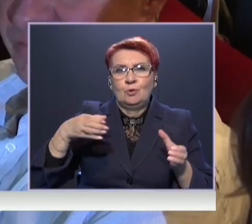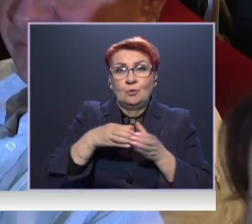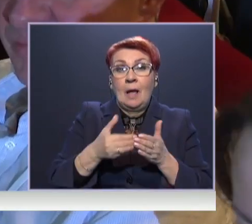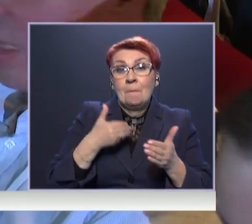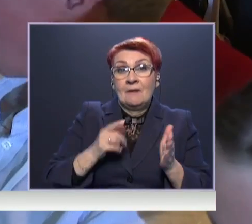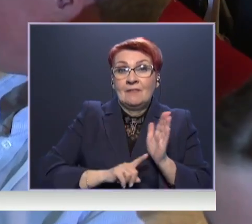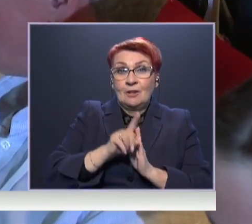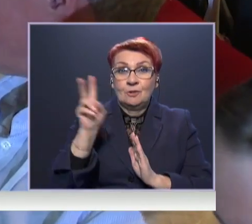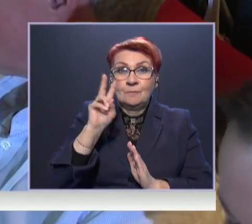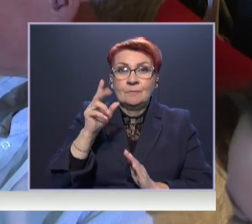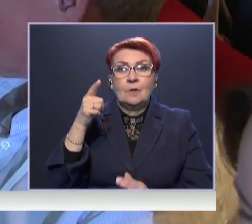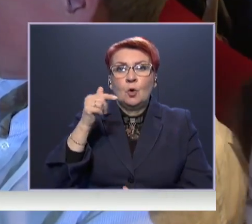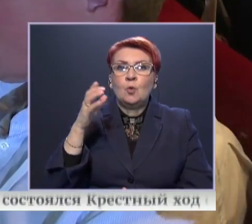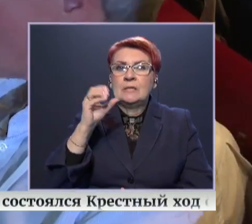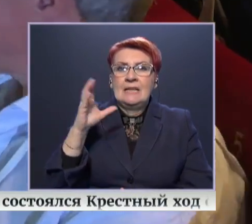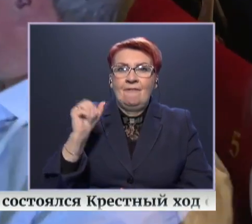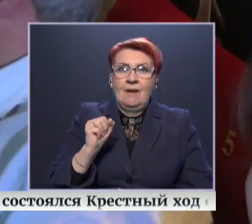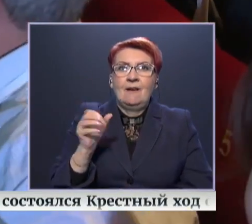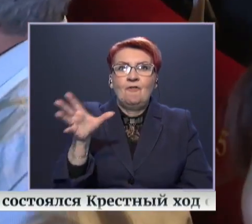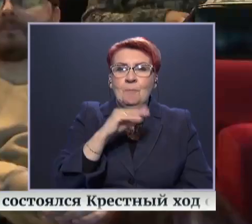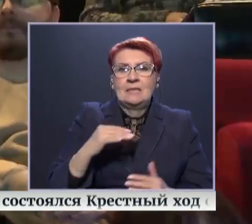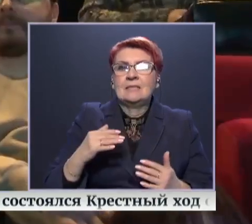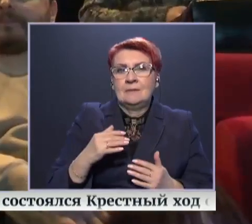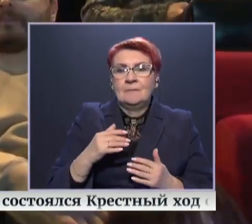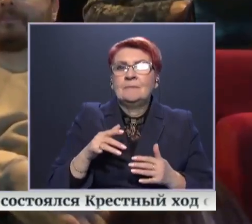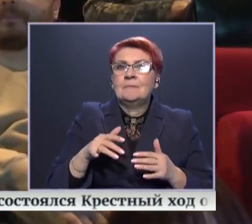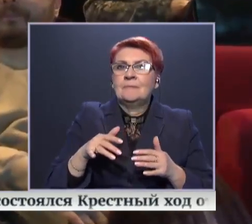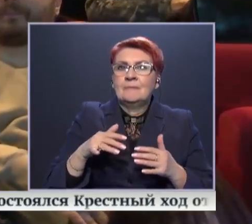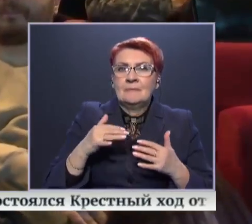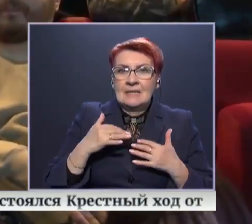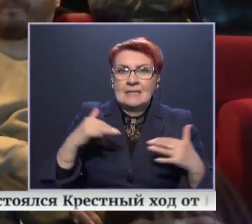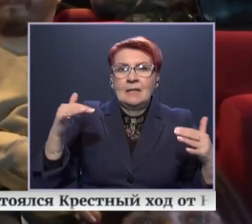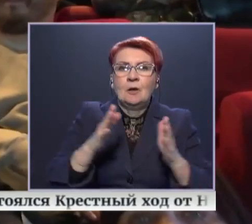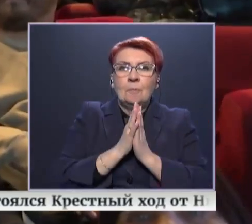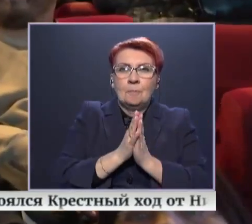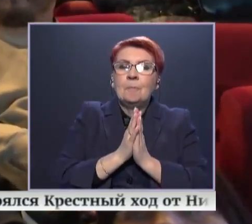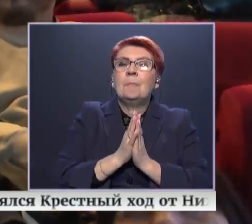Екатерина Гусева вместе с залом в канун праздника пропела молитву Пресвятой Богородицы